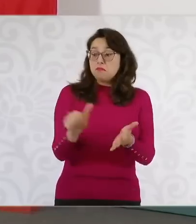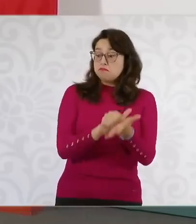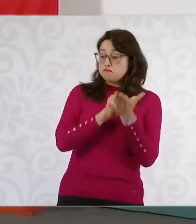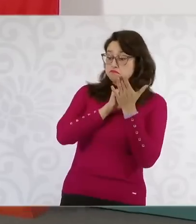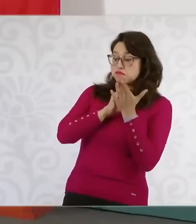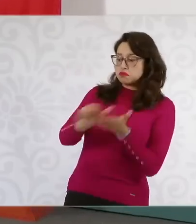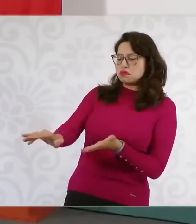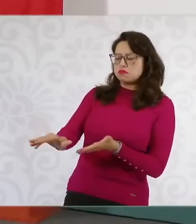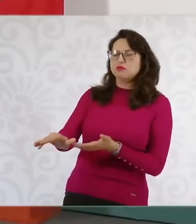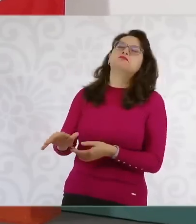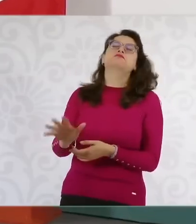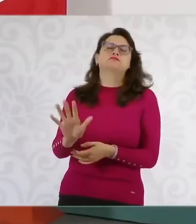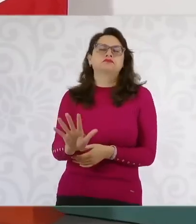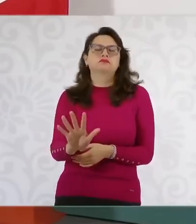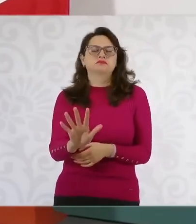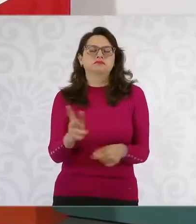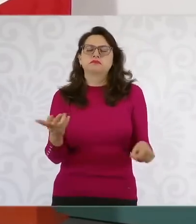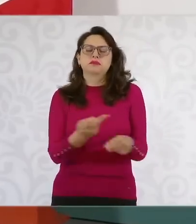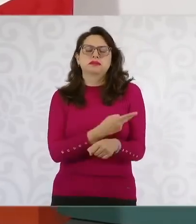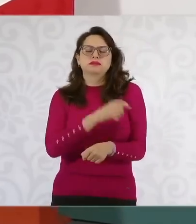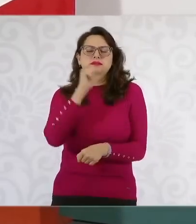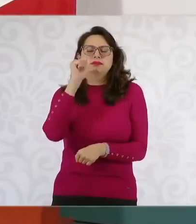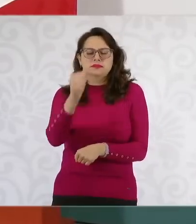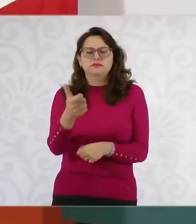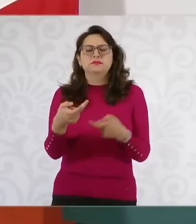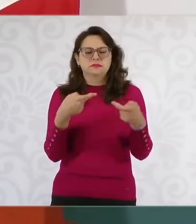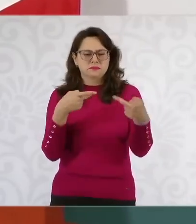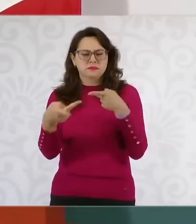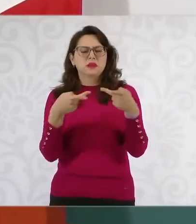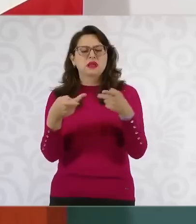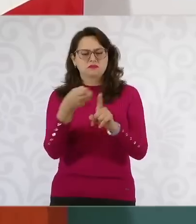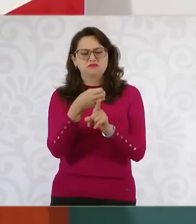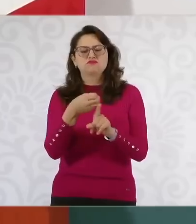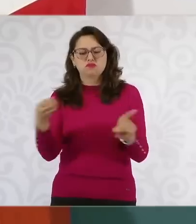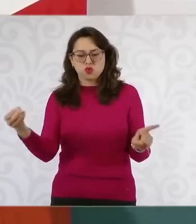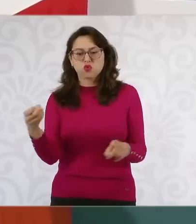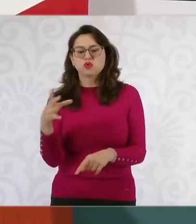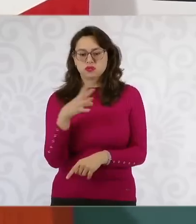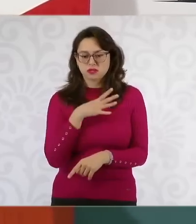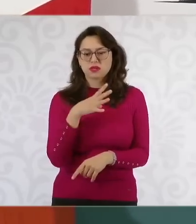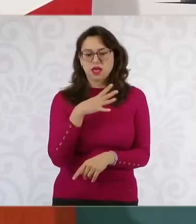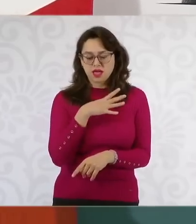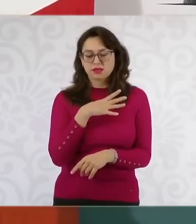estamos trabajando con los distintos estados de la frontera que en su momento también presentaremos